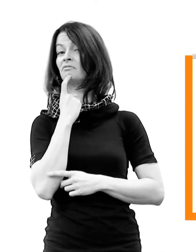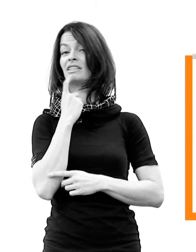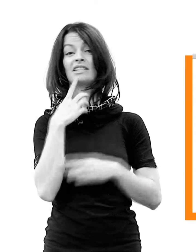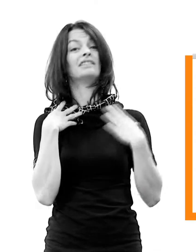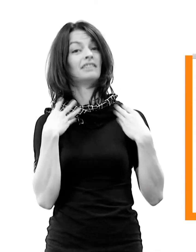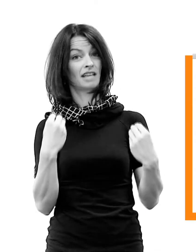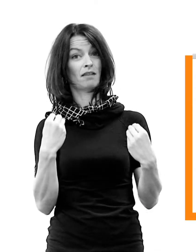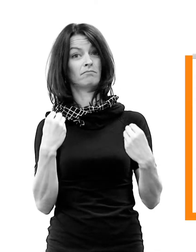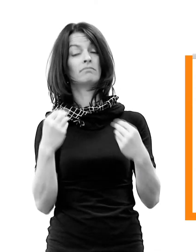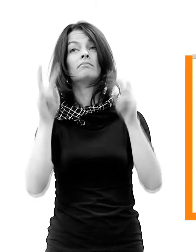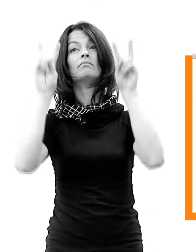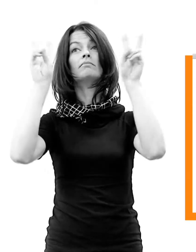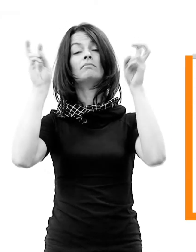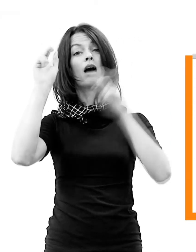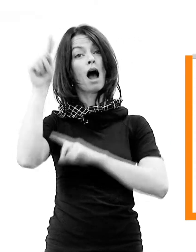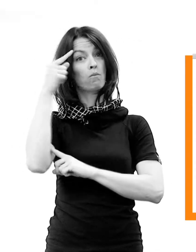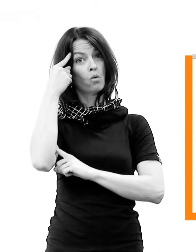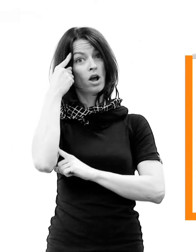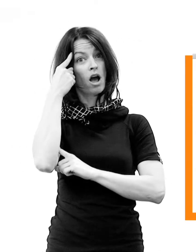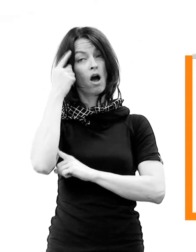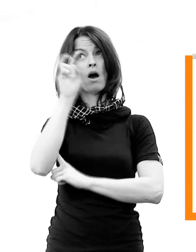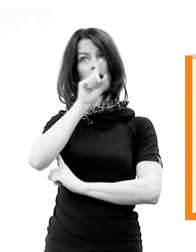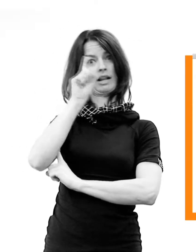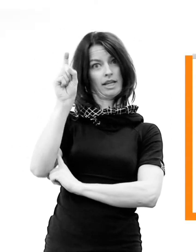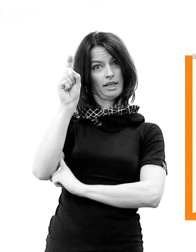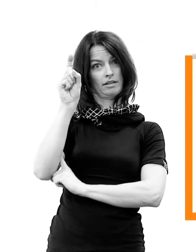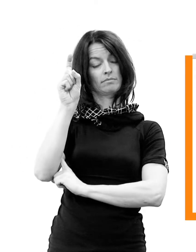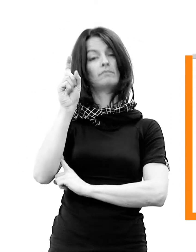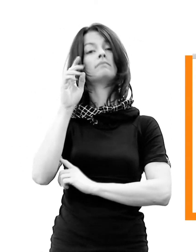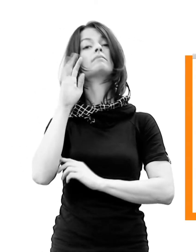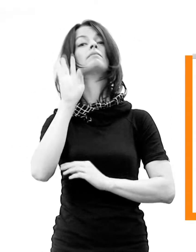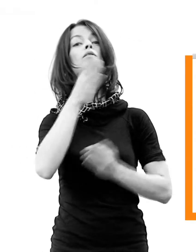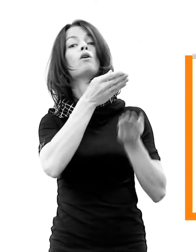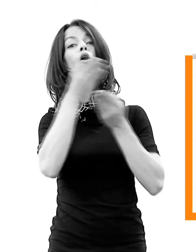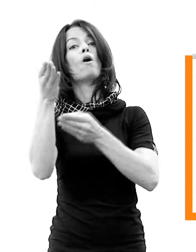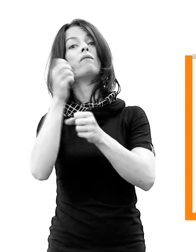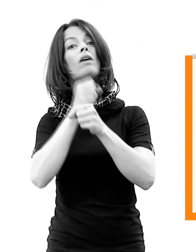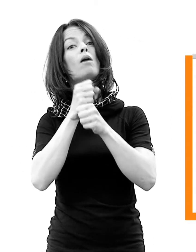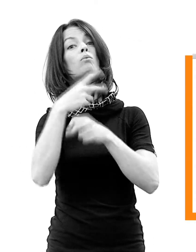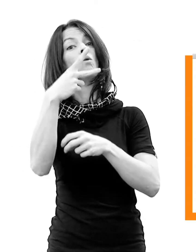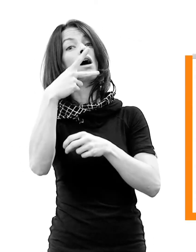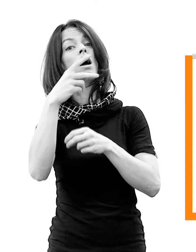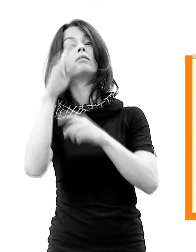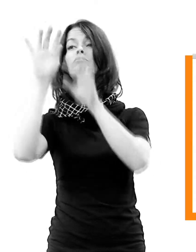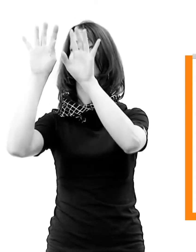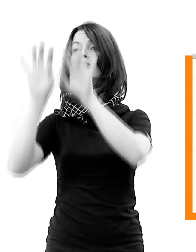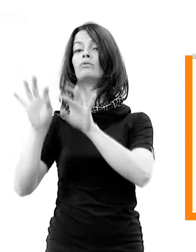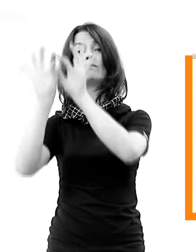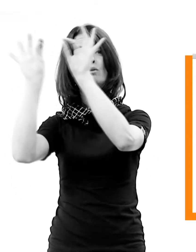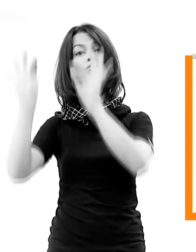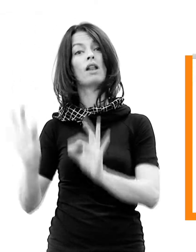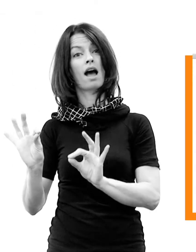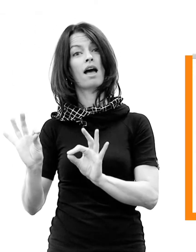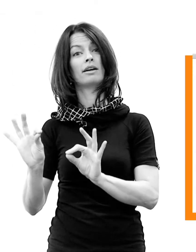Rien de plus facile! Cliquez sur la section «Employeurs» pour publier votre offre d'emploi.